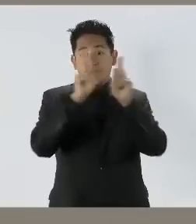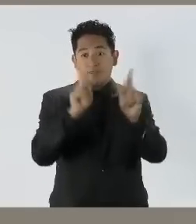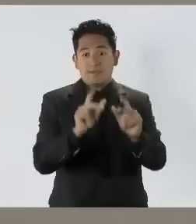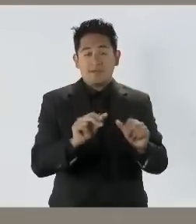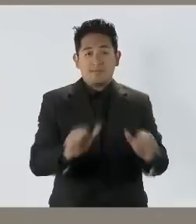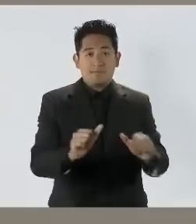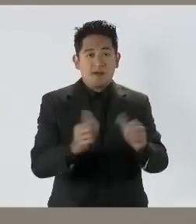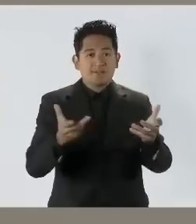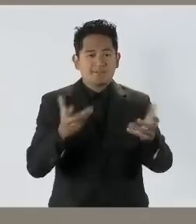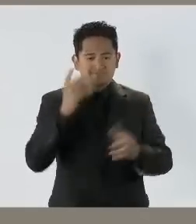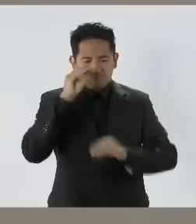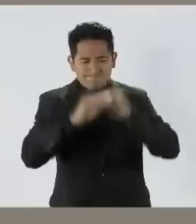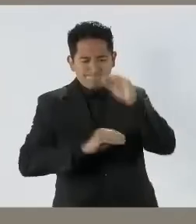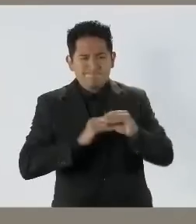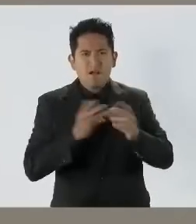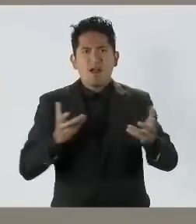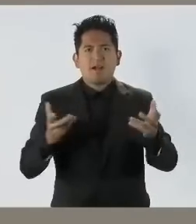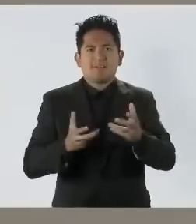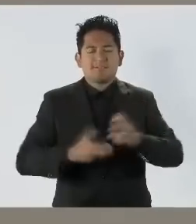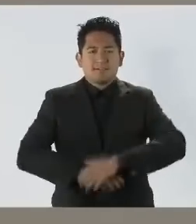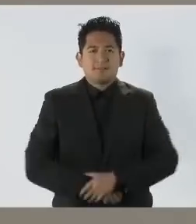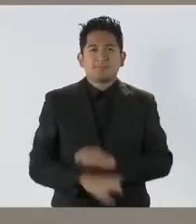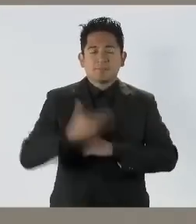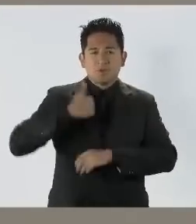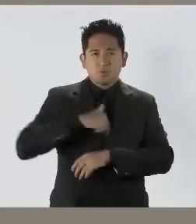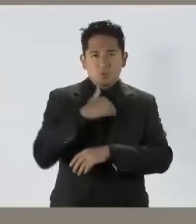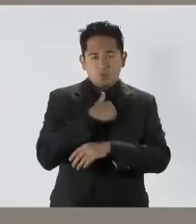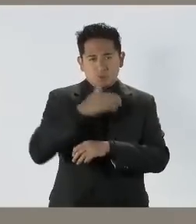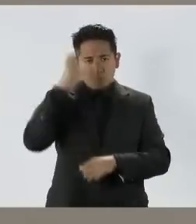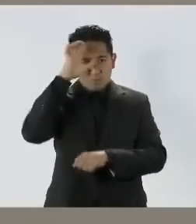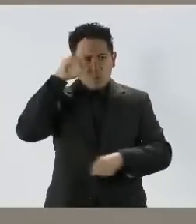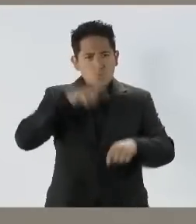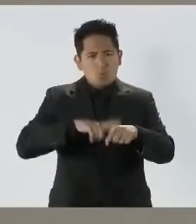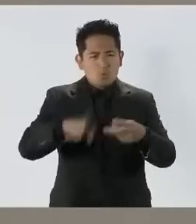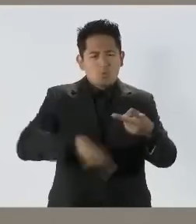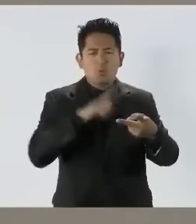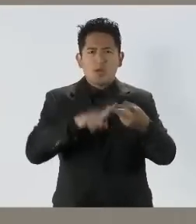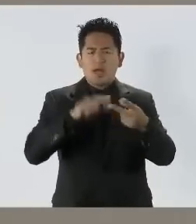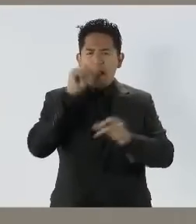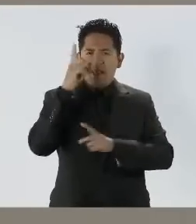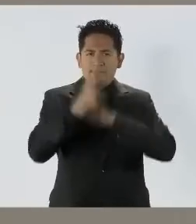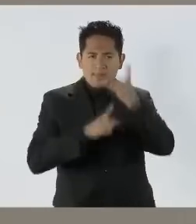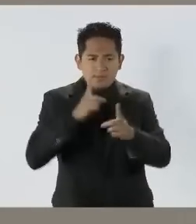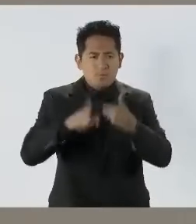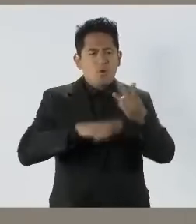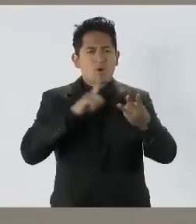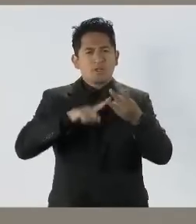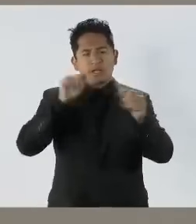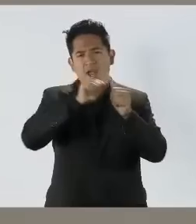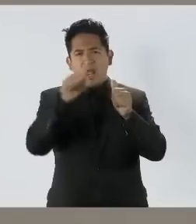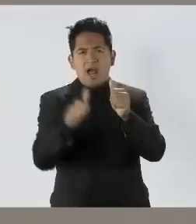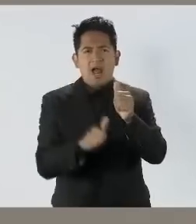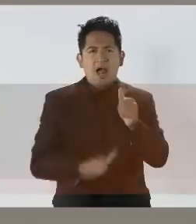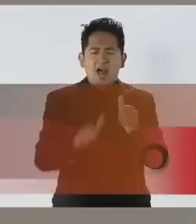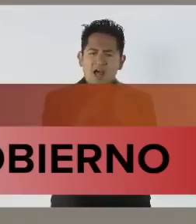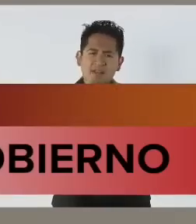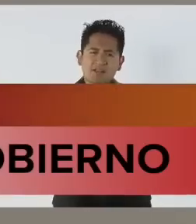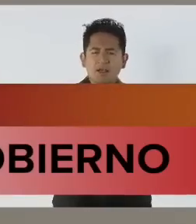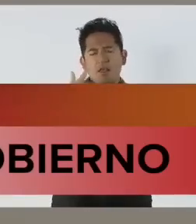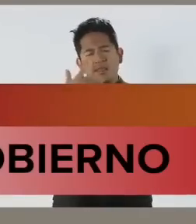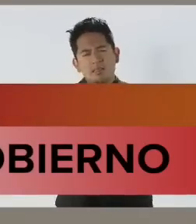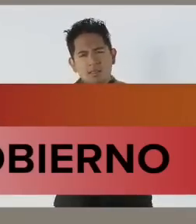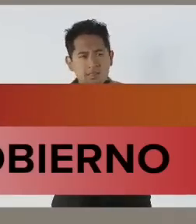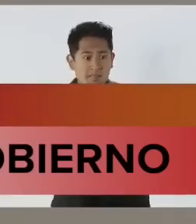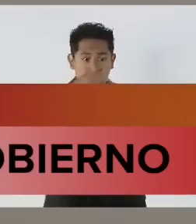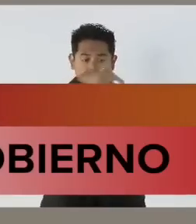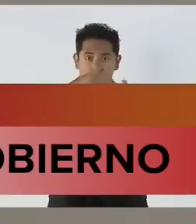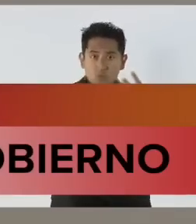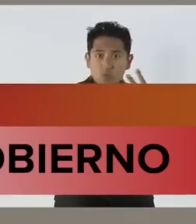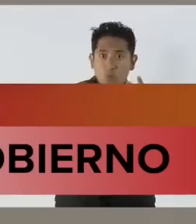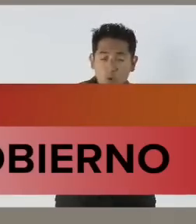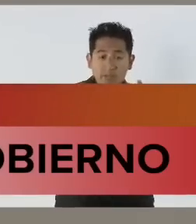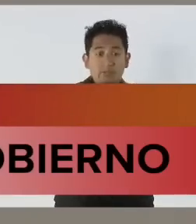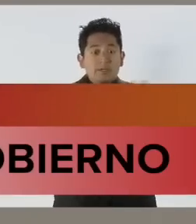en la cultura el arte el deporte y la recreación como elementos profundamente transformadores de la